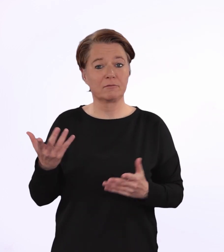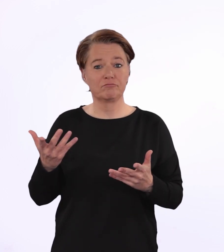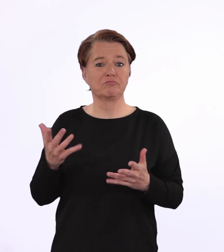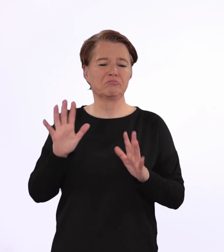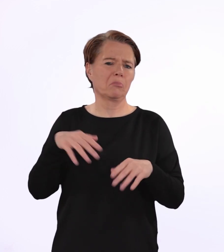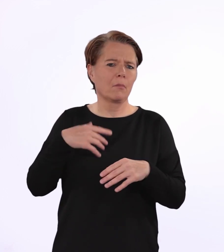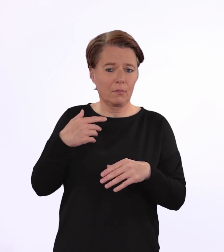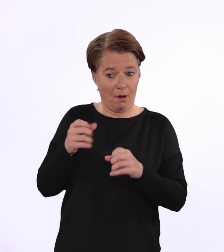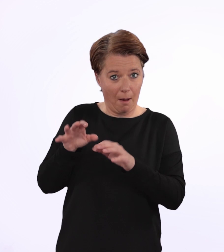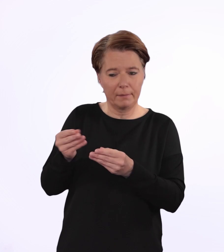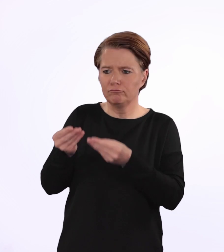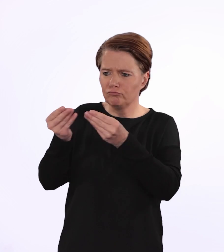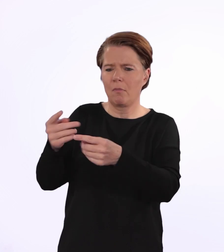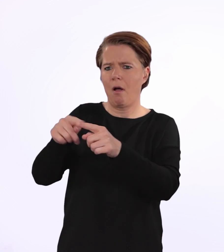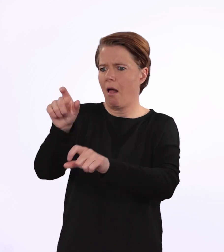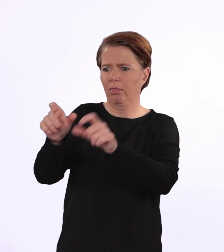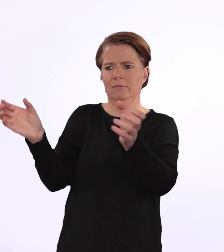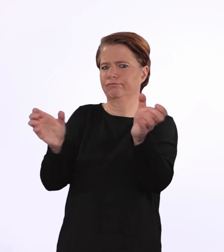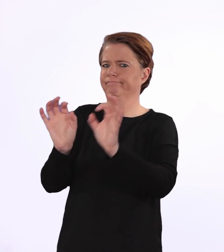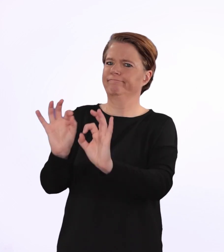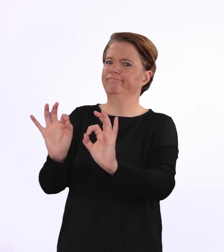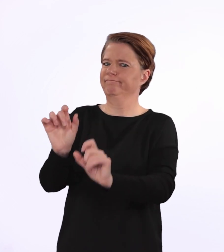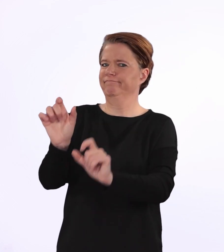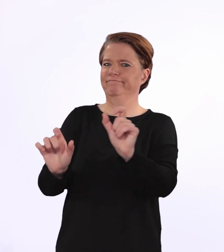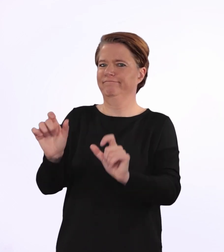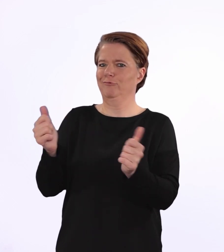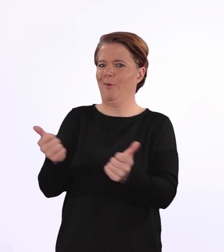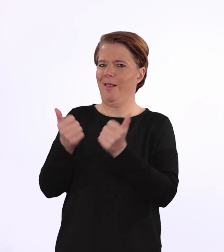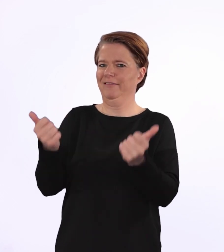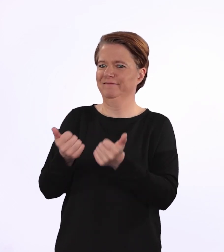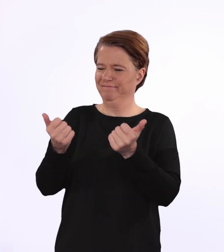aufgegeben oder abgegeben an, in ganz vielen anderen Besetzungen,